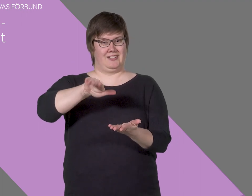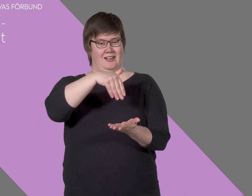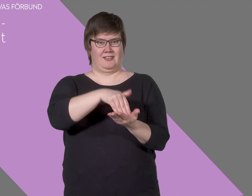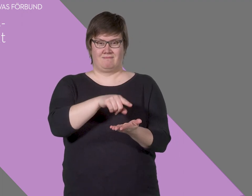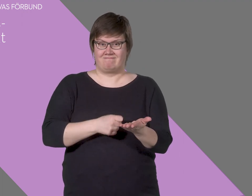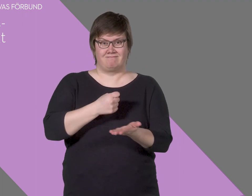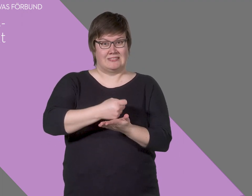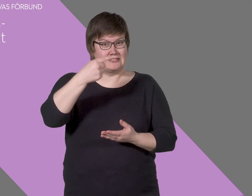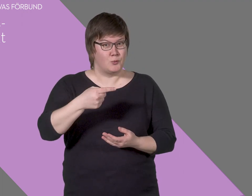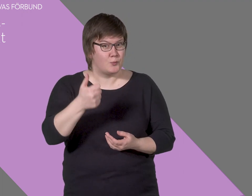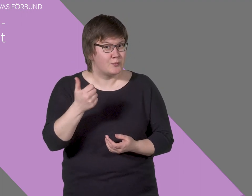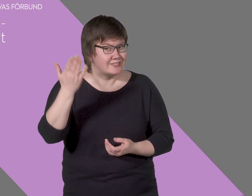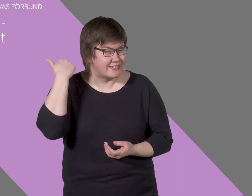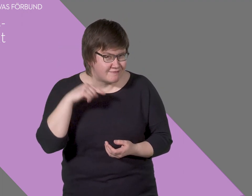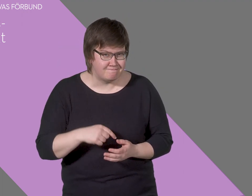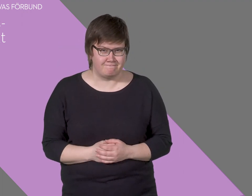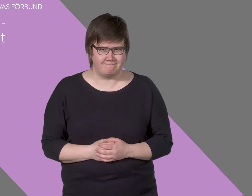teckenspråkscentret för 10 år sedan.